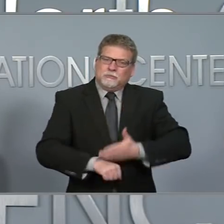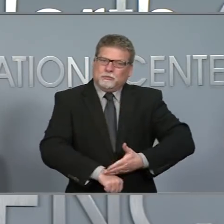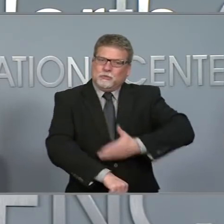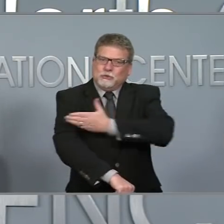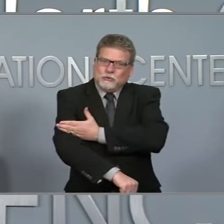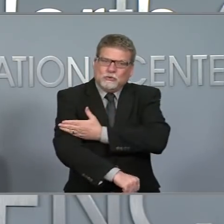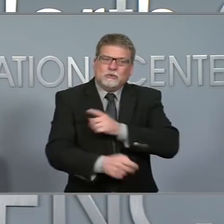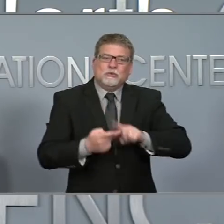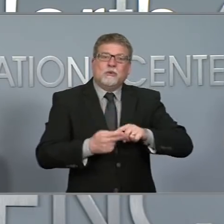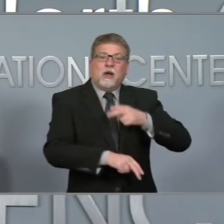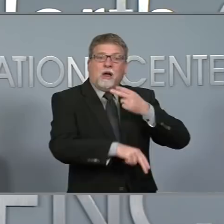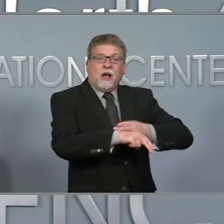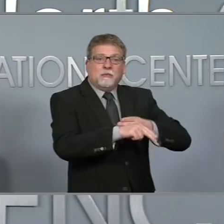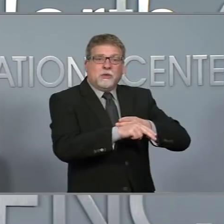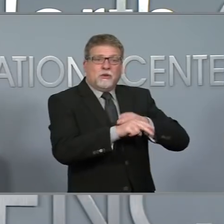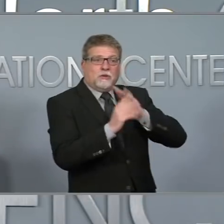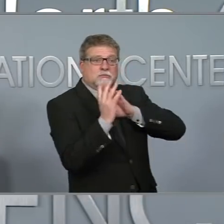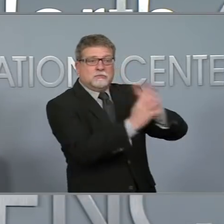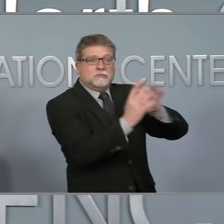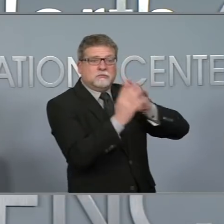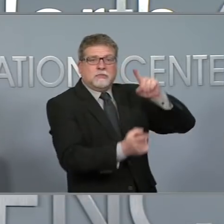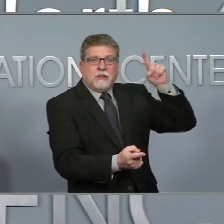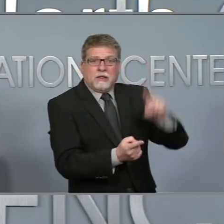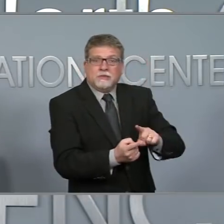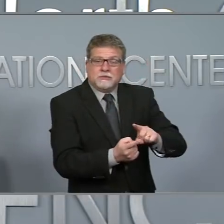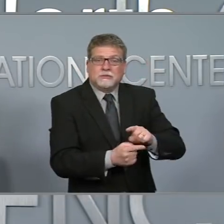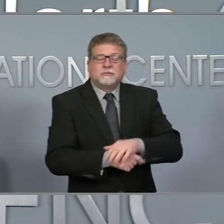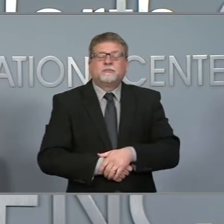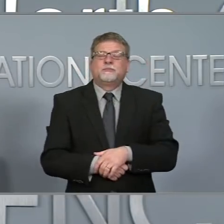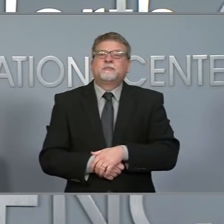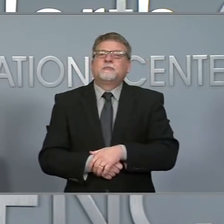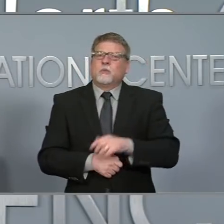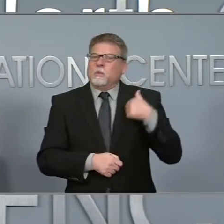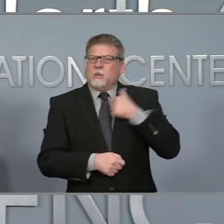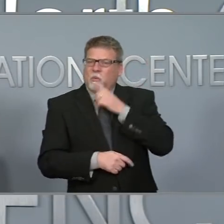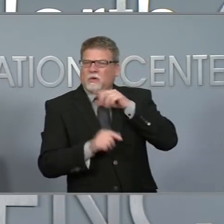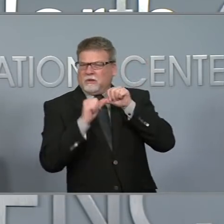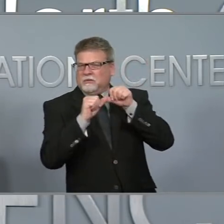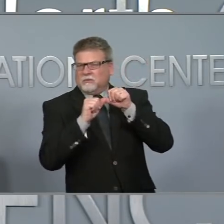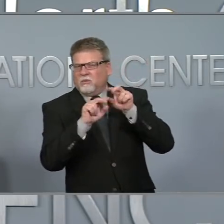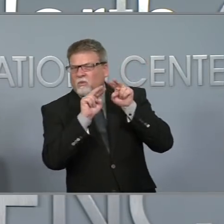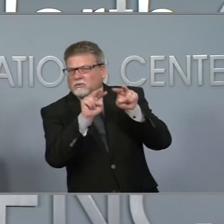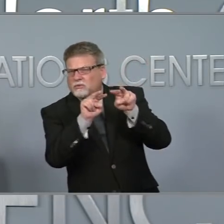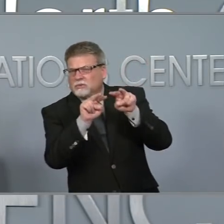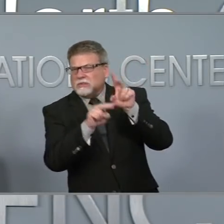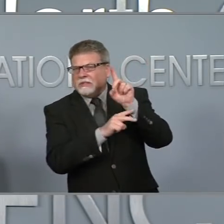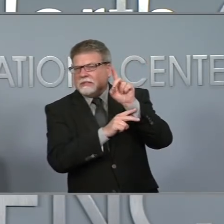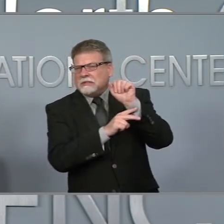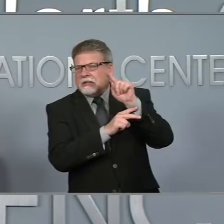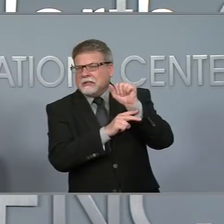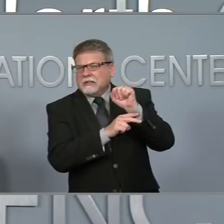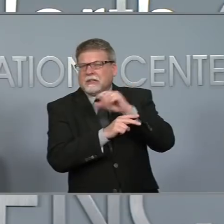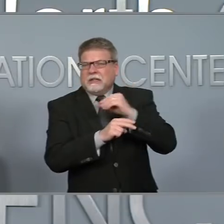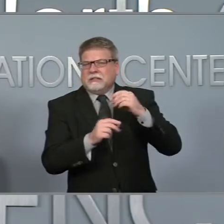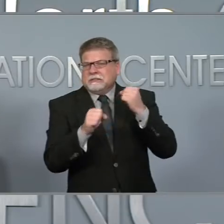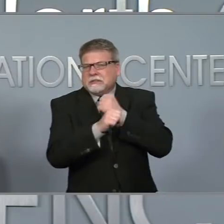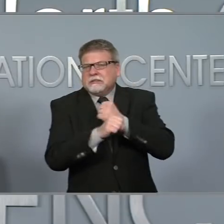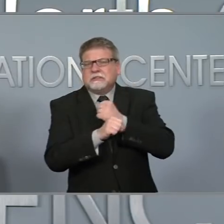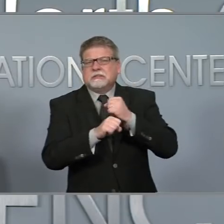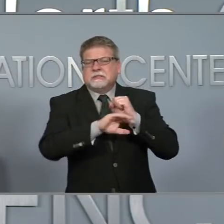bajando reduciendo el riesgo de infecciones y mejorando la capacidad de hospitalizaciones.